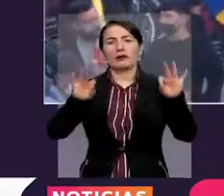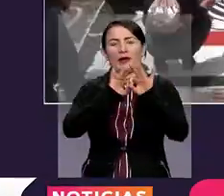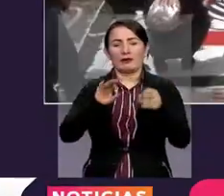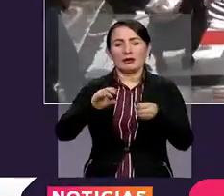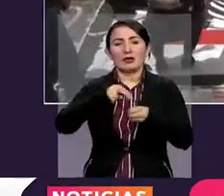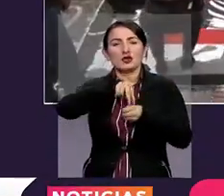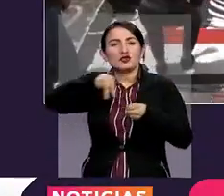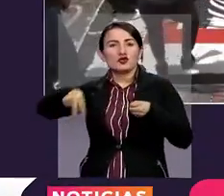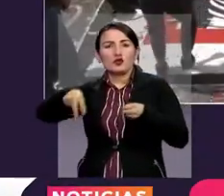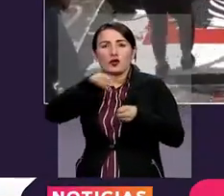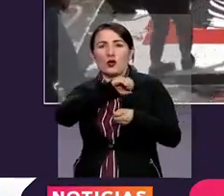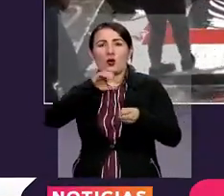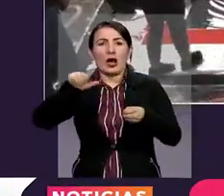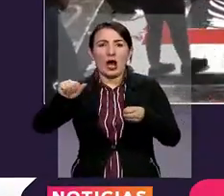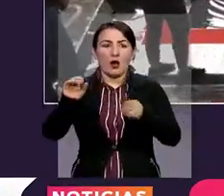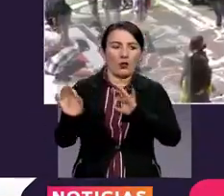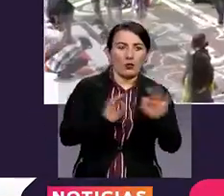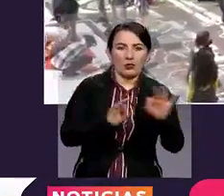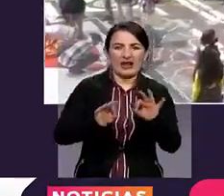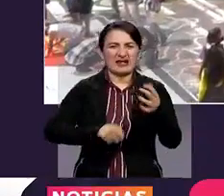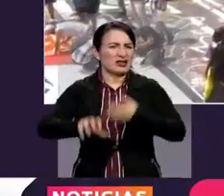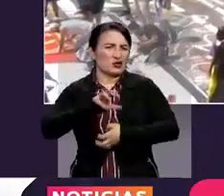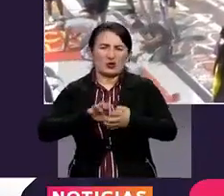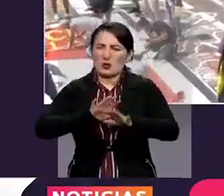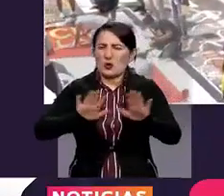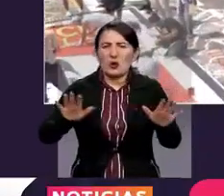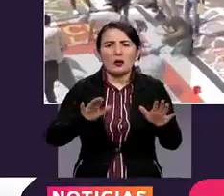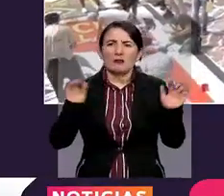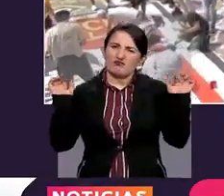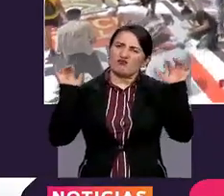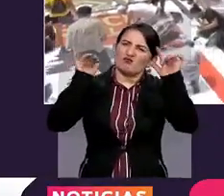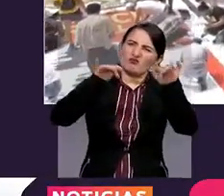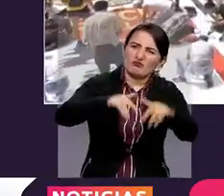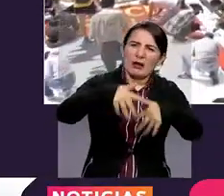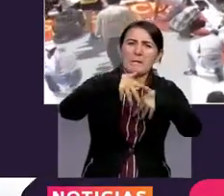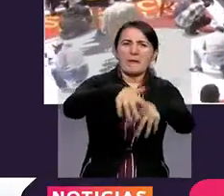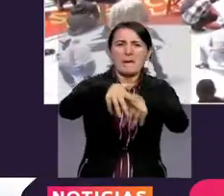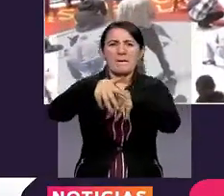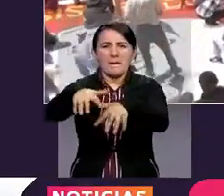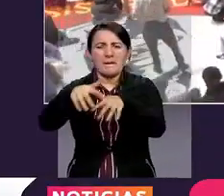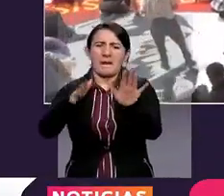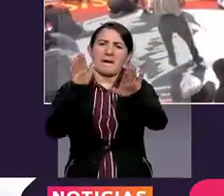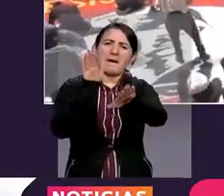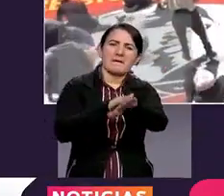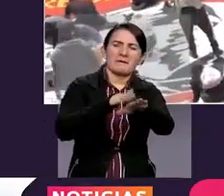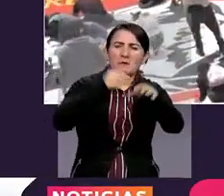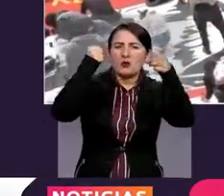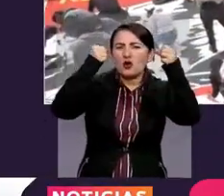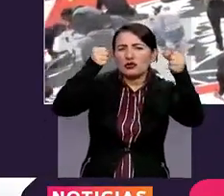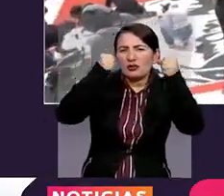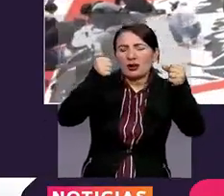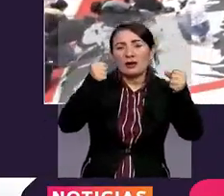ESTA REFLEXIóN EN ESAS NUEVAS